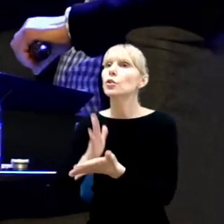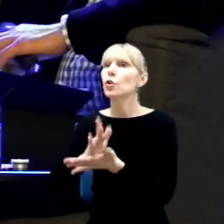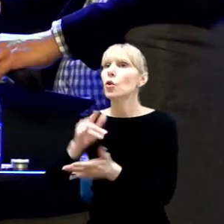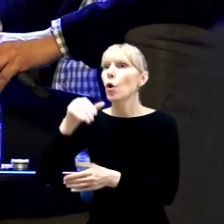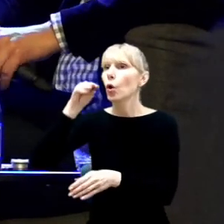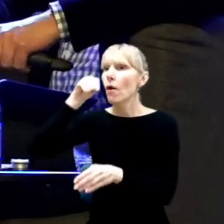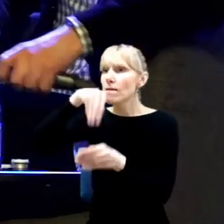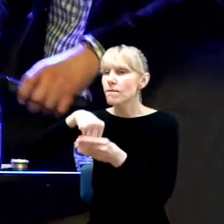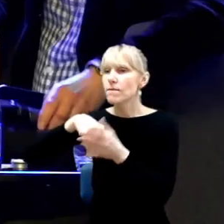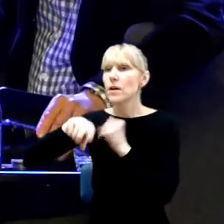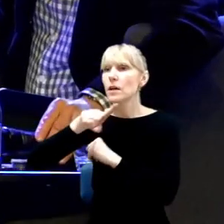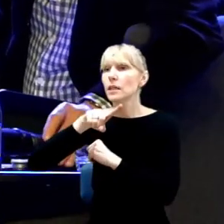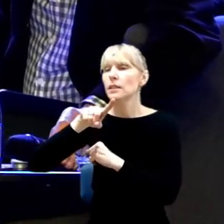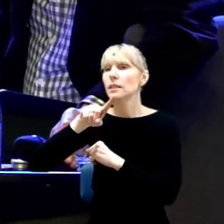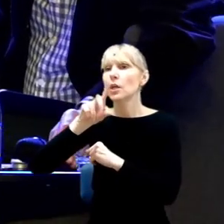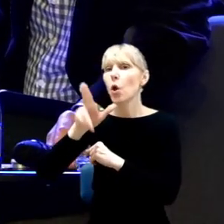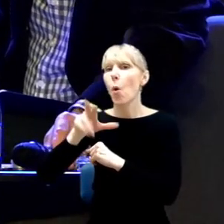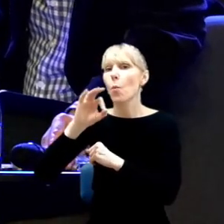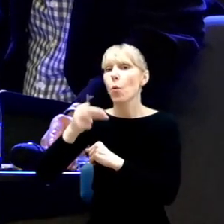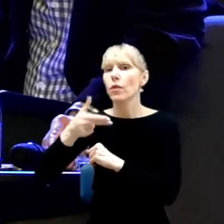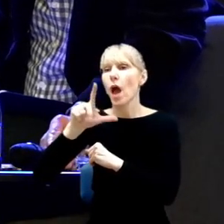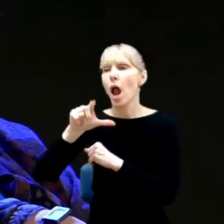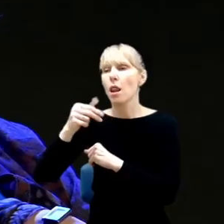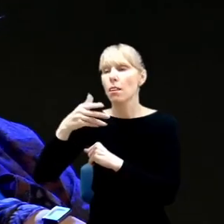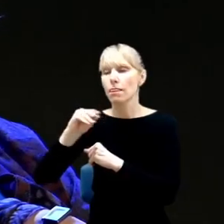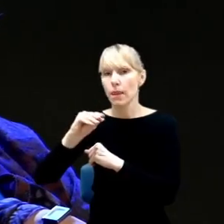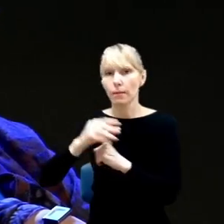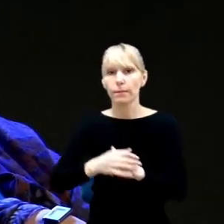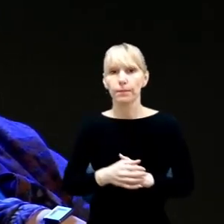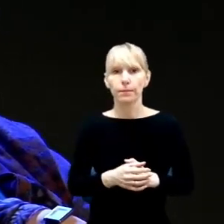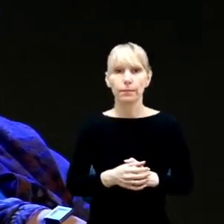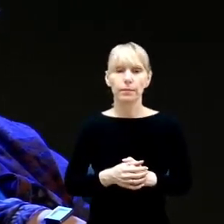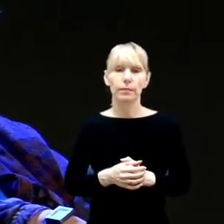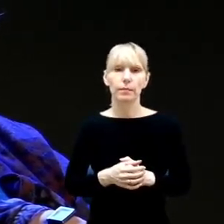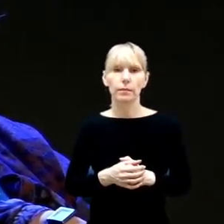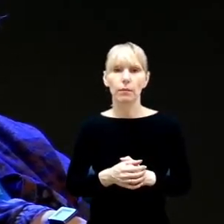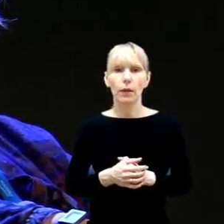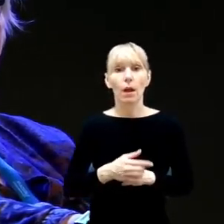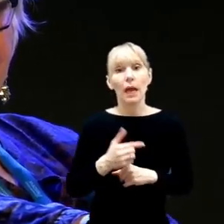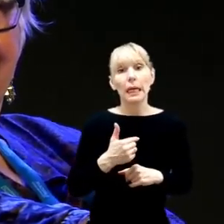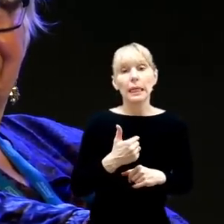Ja postanowiłem sobie przyjąć w tej dyskusji taką funkcję przejaskrawiania